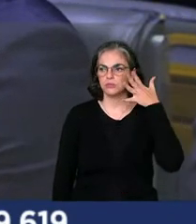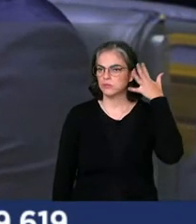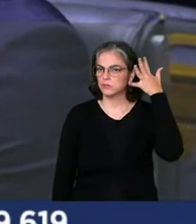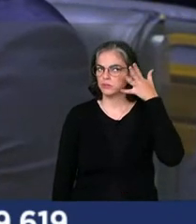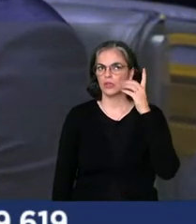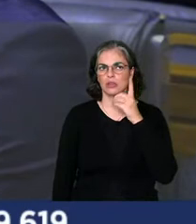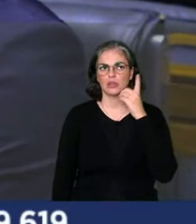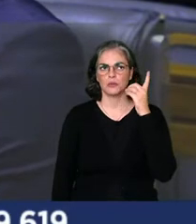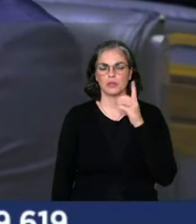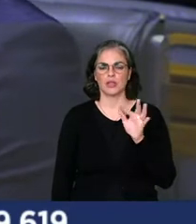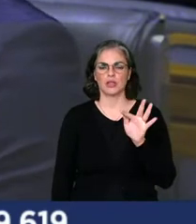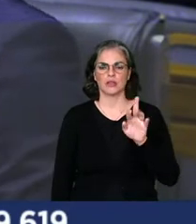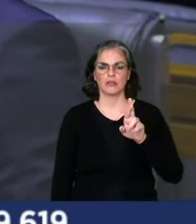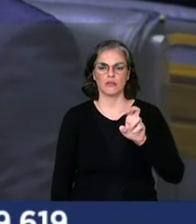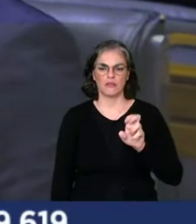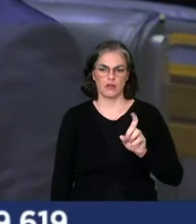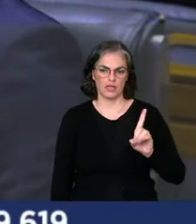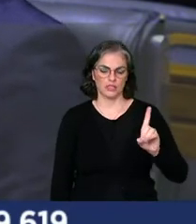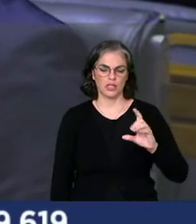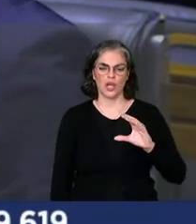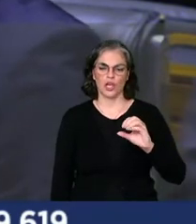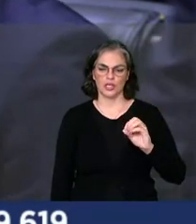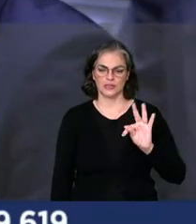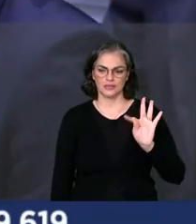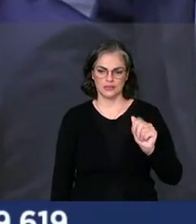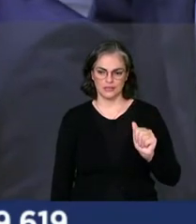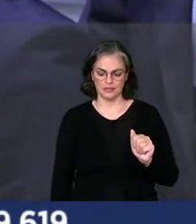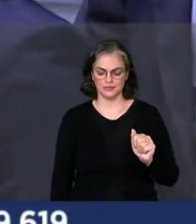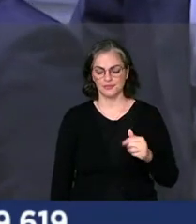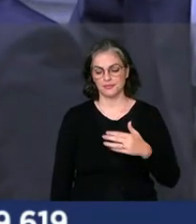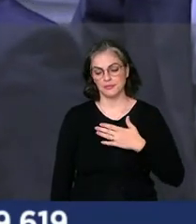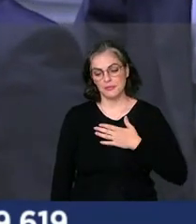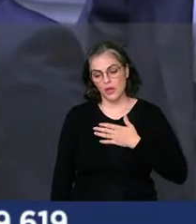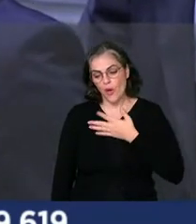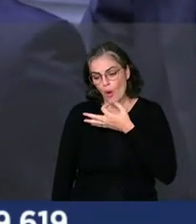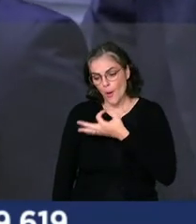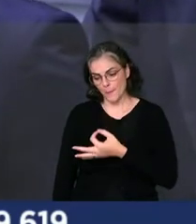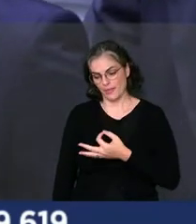PRESIDENTE, DIANTE DA SUSTAÇÃO DO DEPUTADO FRED COSTA, EU QUERIA FAZER UM BREVE COMENTÁRIO. HÁ UM